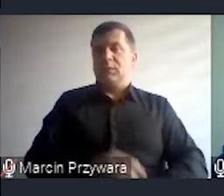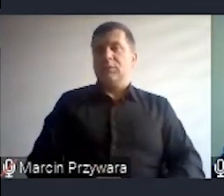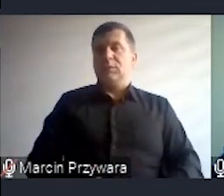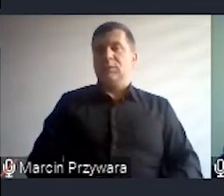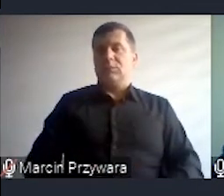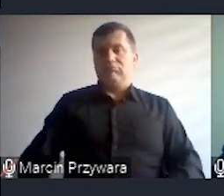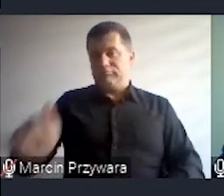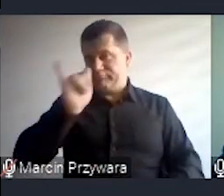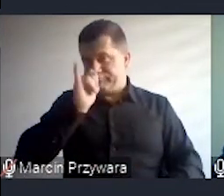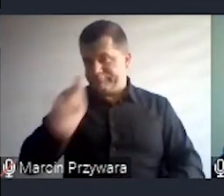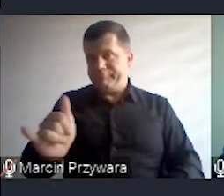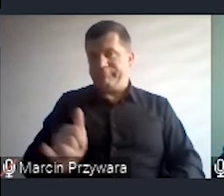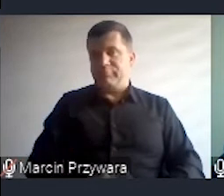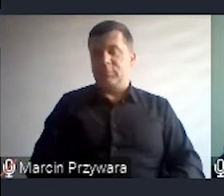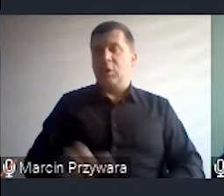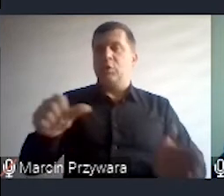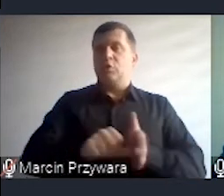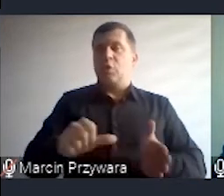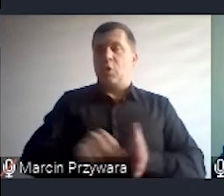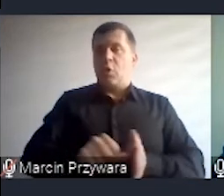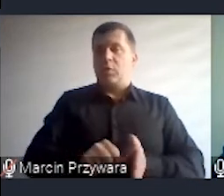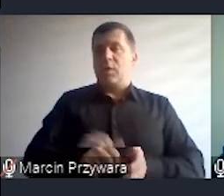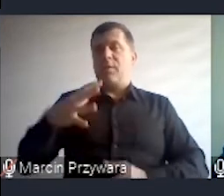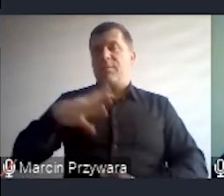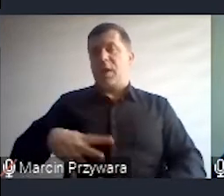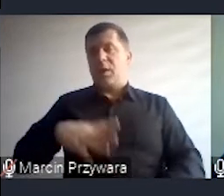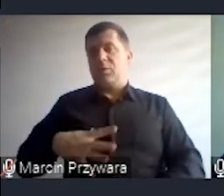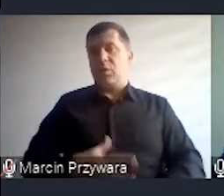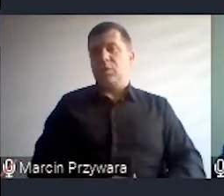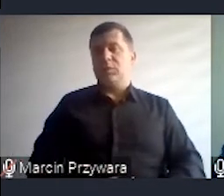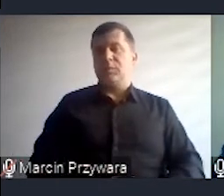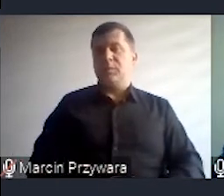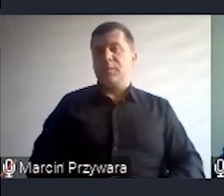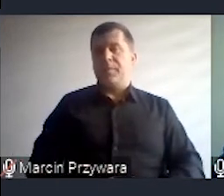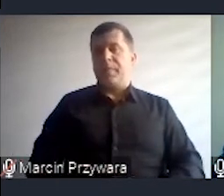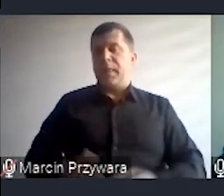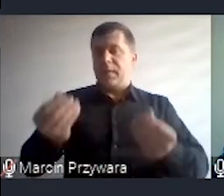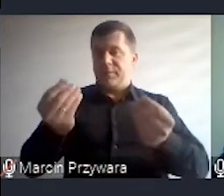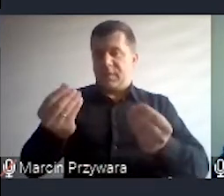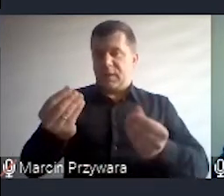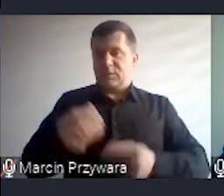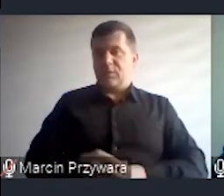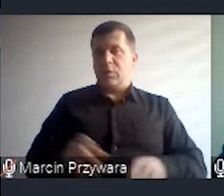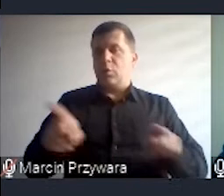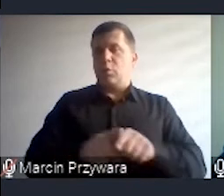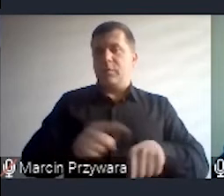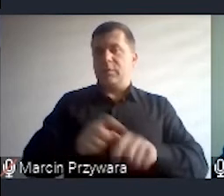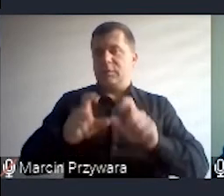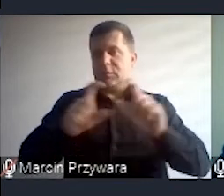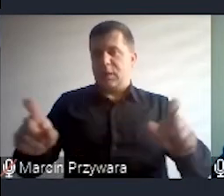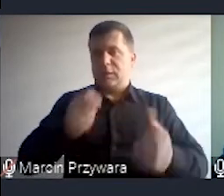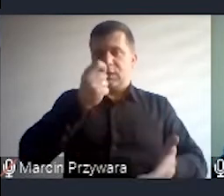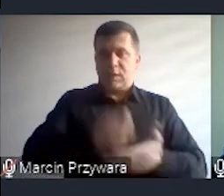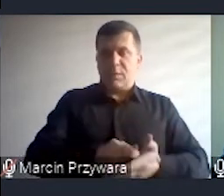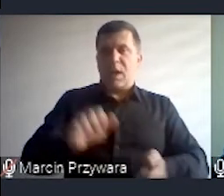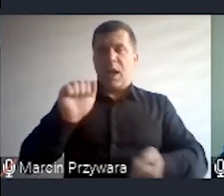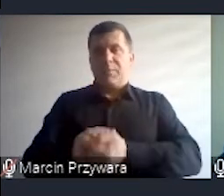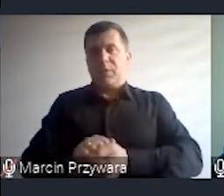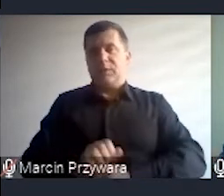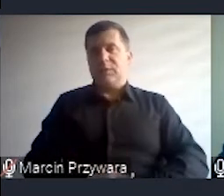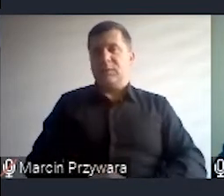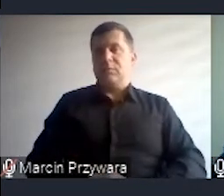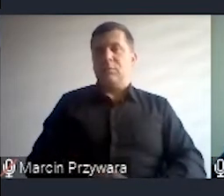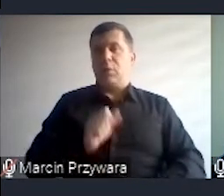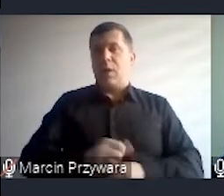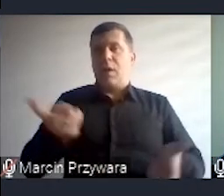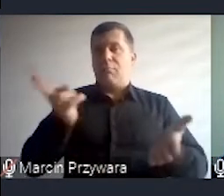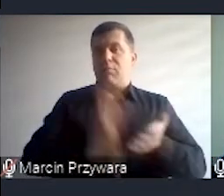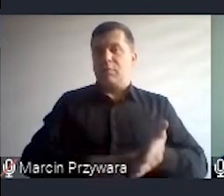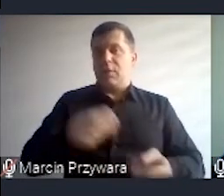Nie można środka czy wartości finansować równocześnie zakupem i amortyzacją, bo jest to podwójne finansowanie.